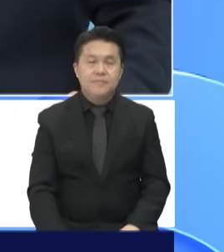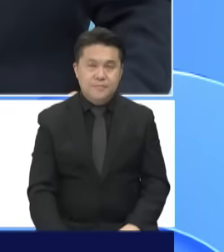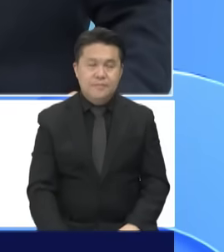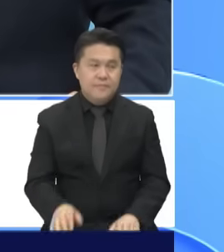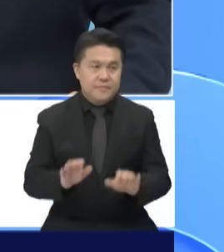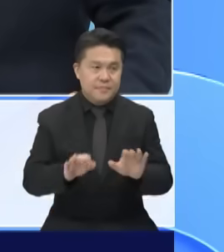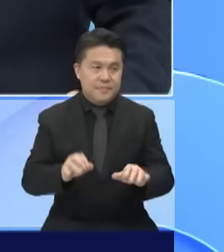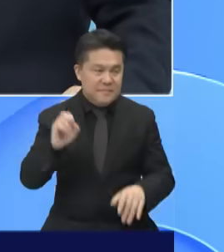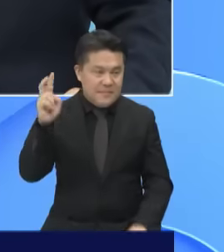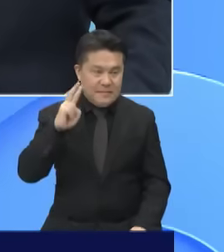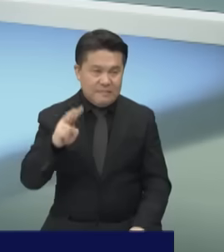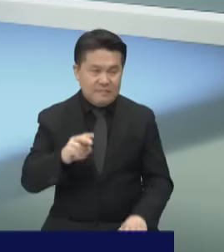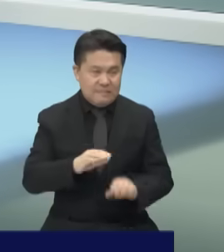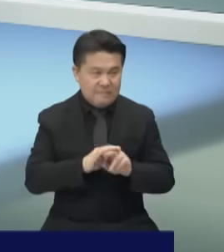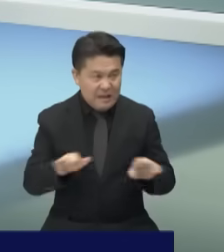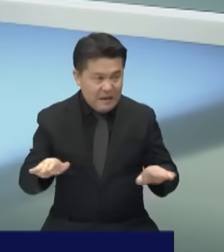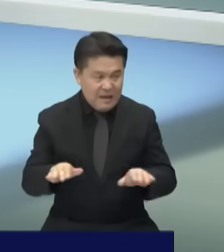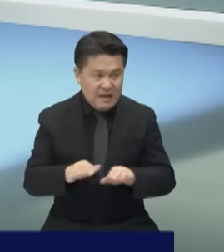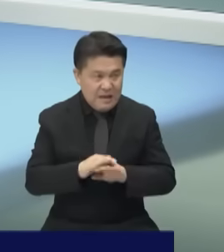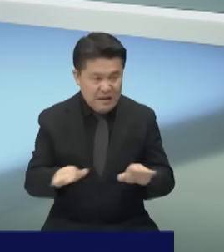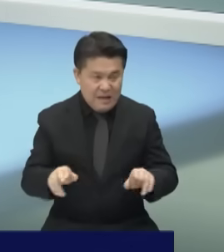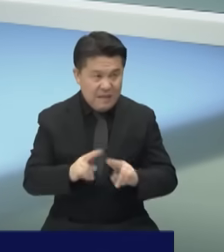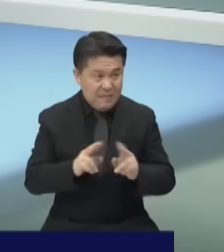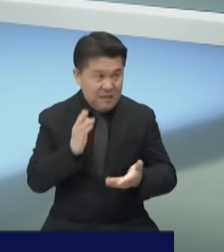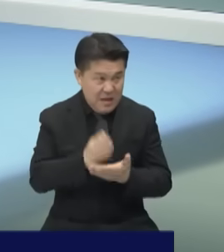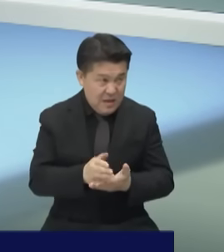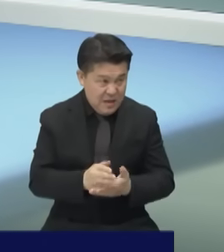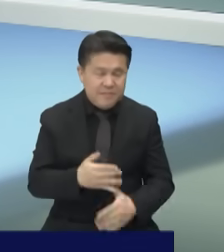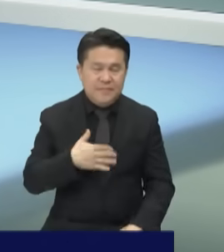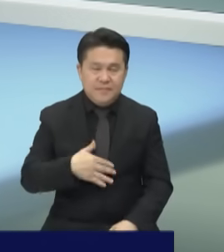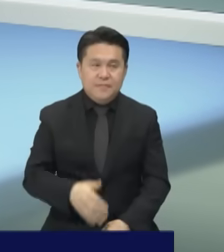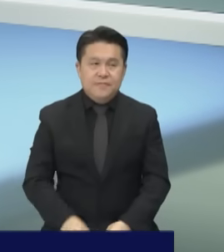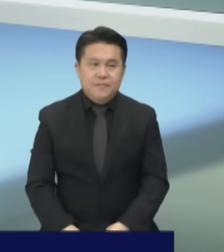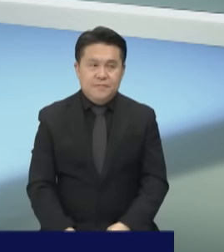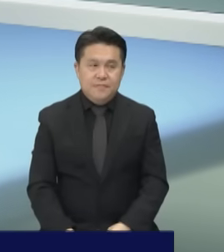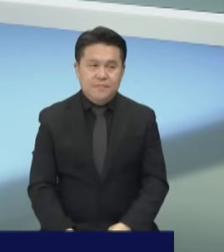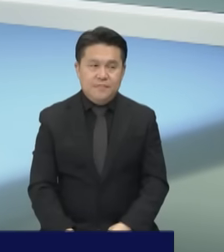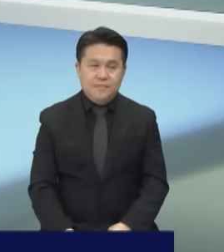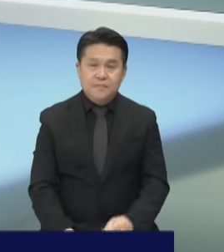(앵커) 즉흥적으로 그냥 해약해버리면 안 되겠네요, 그렇죠?